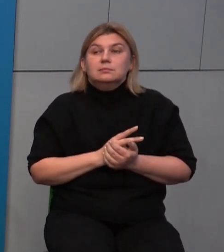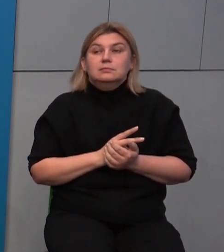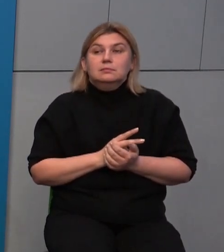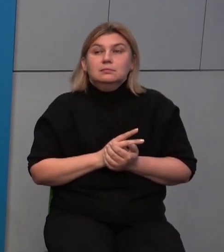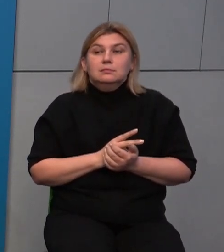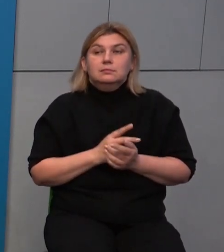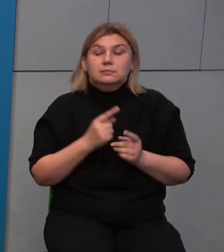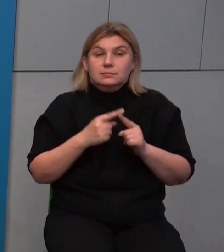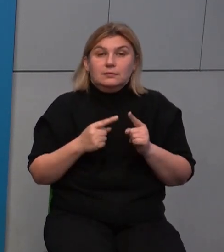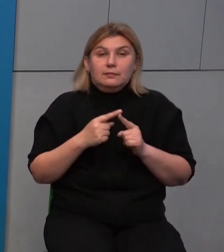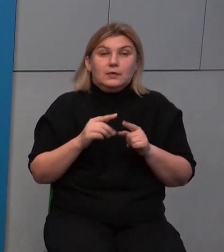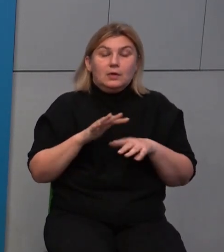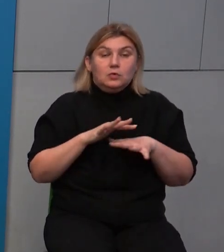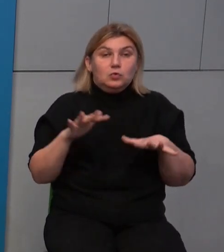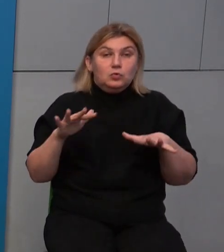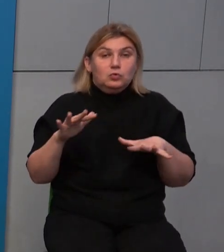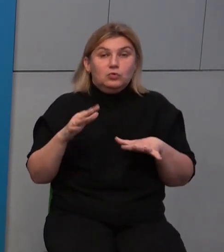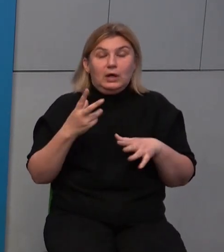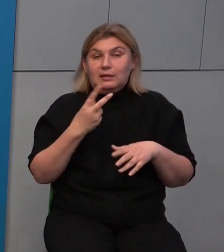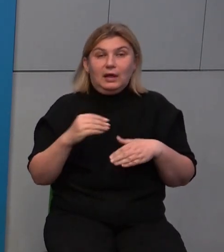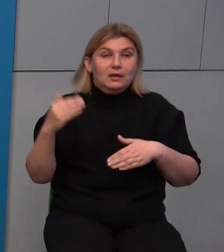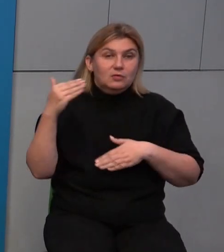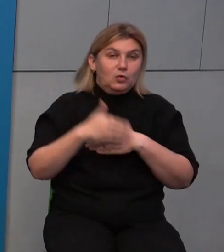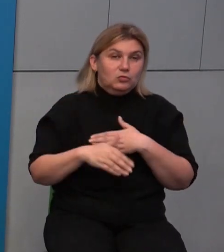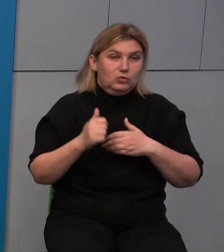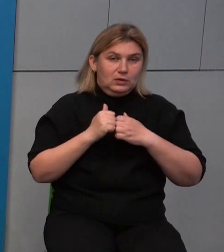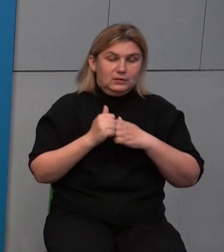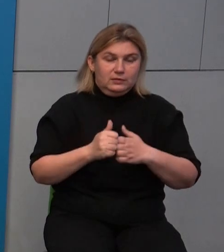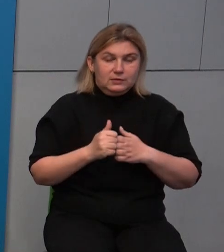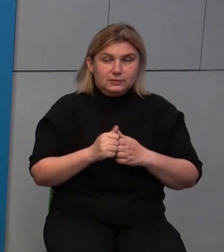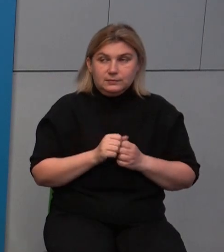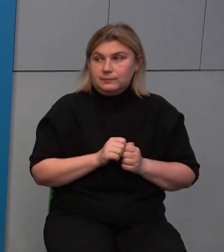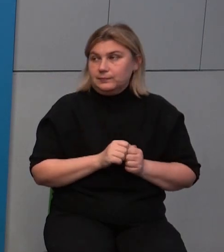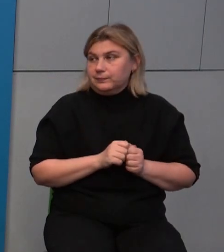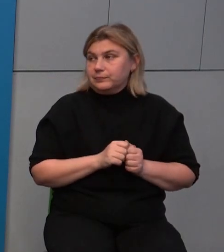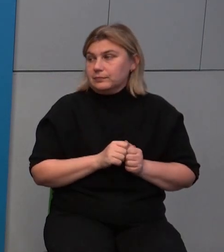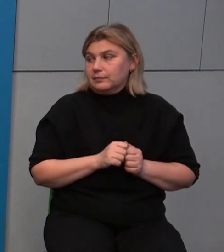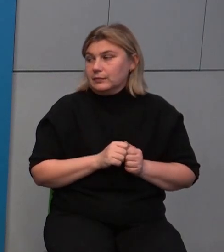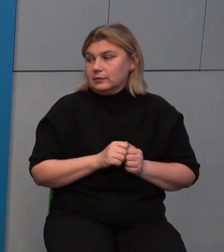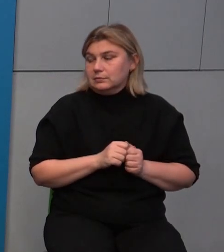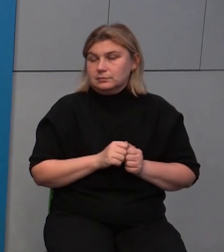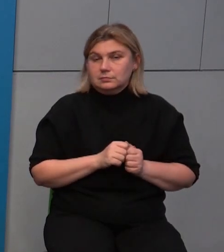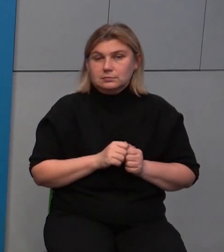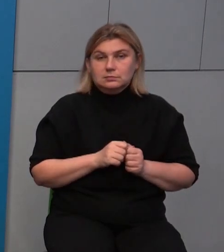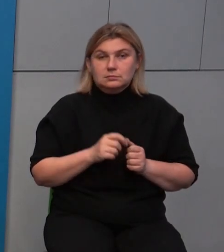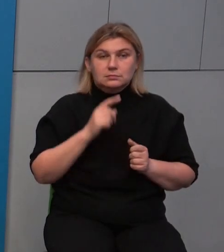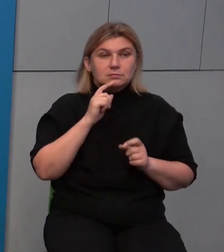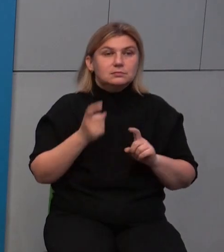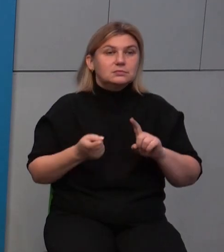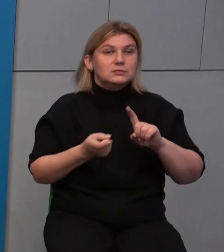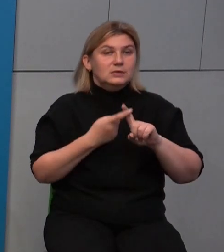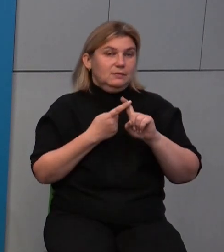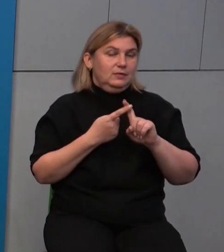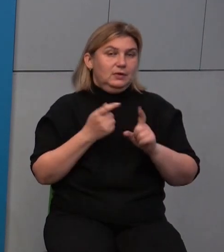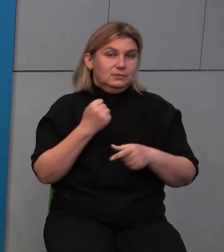No właśnie, tam jest dużo aluzji, dużo niedokończonych wątków, dużo jakichś zawieszonych spraw,